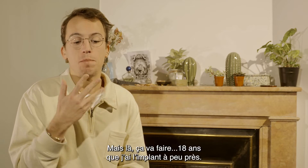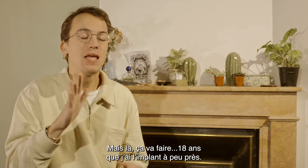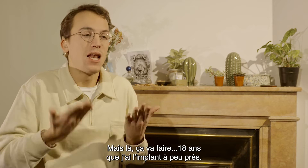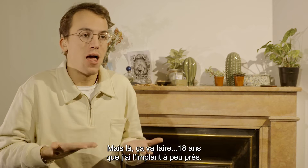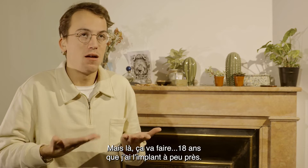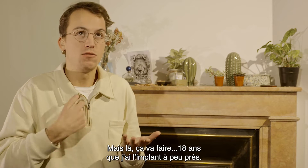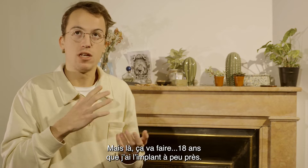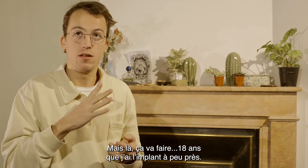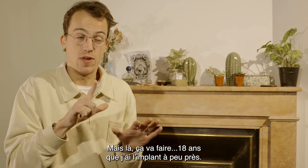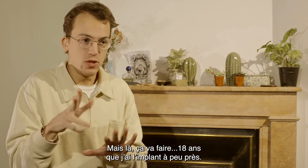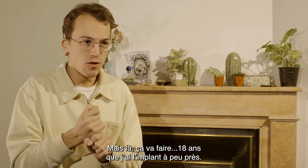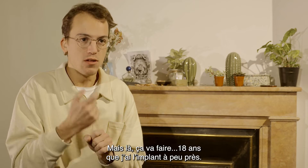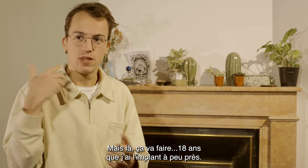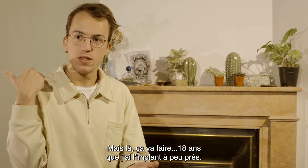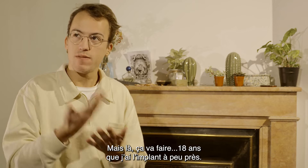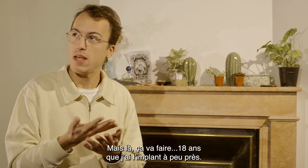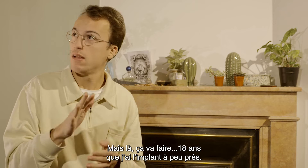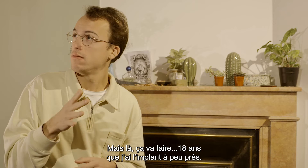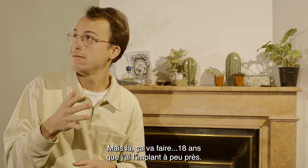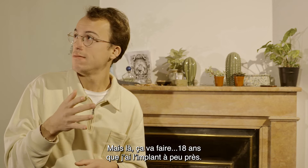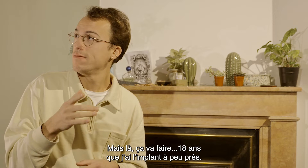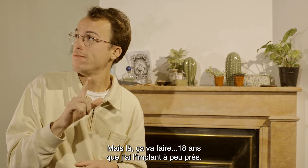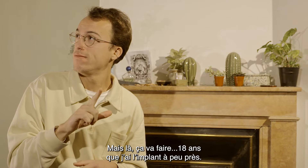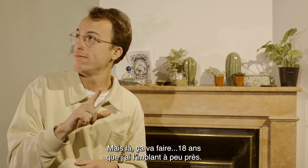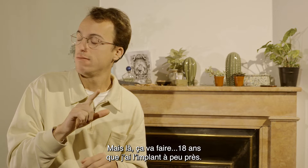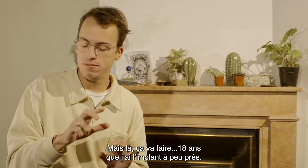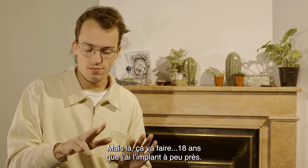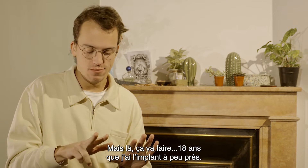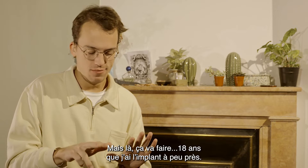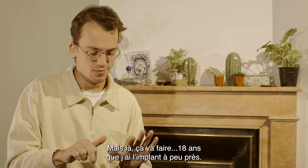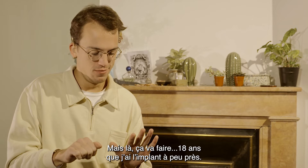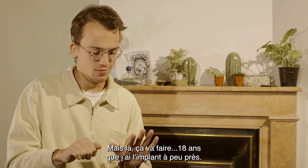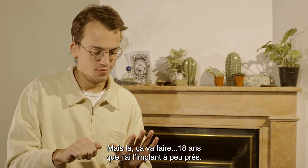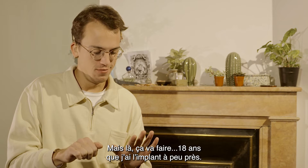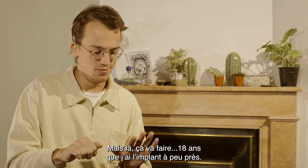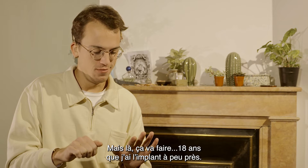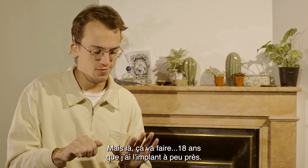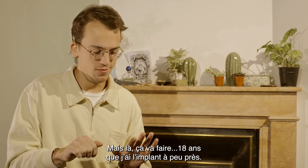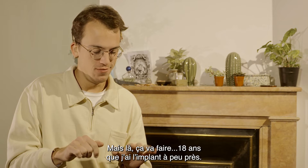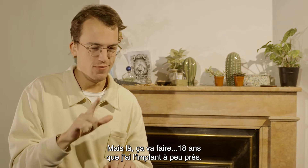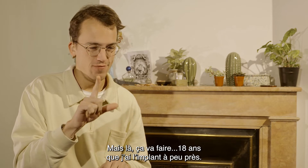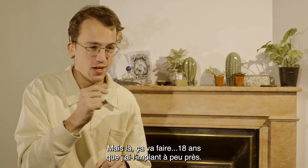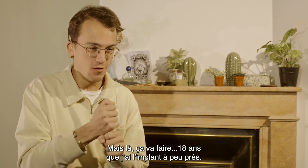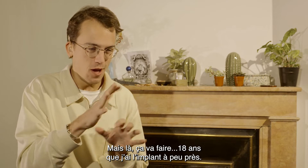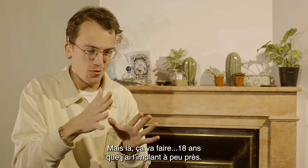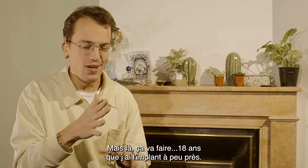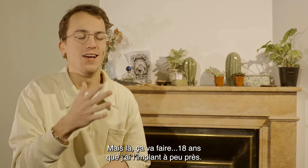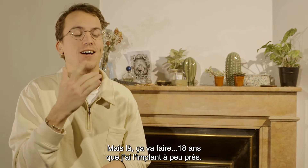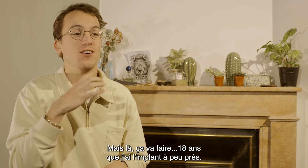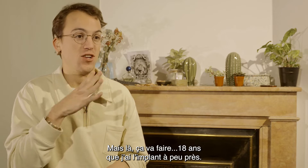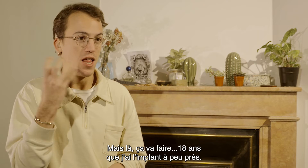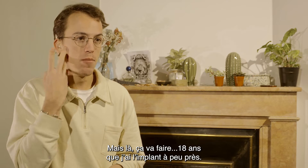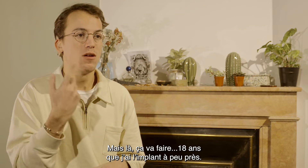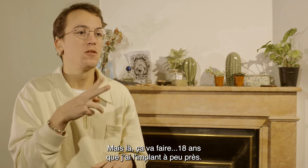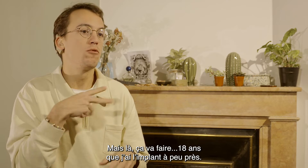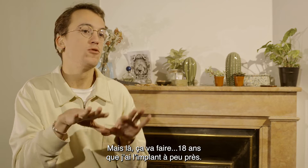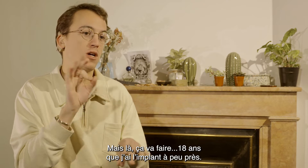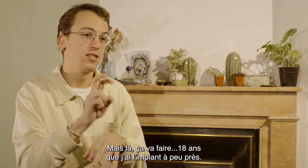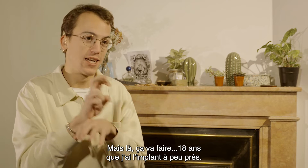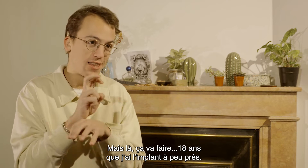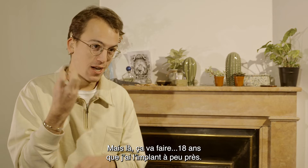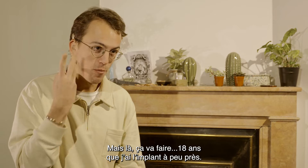Mais là, ça va faire...18 ans que j’ai l’implant à peu près.